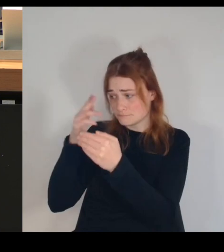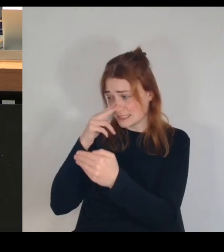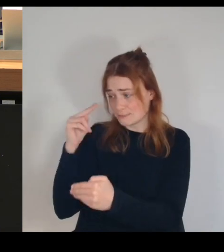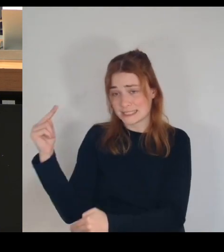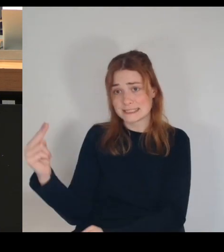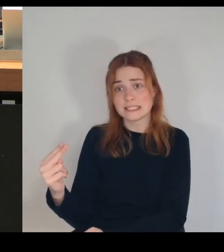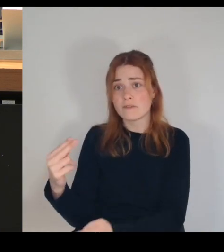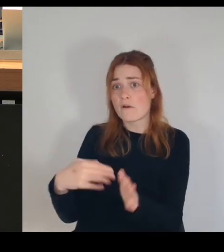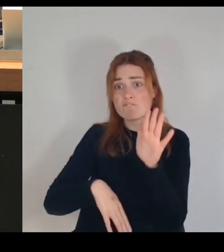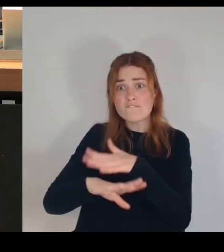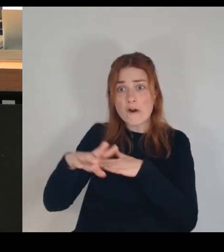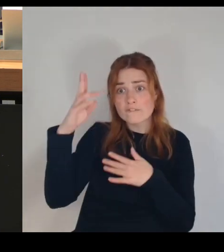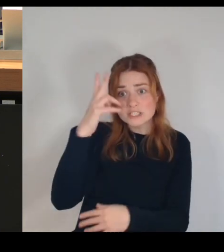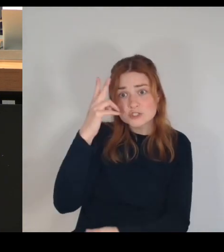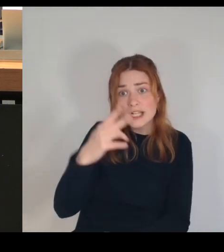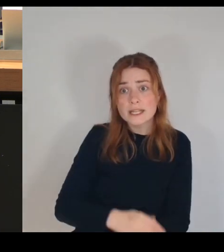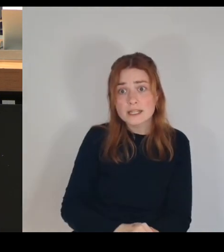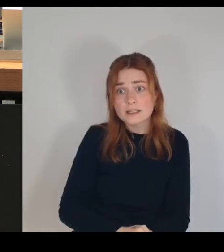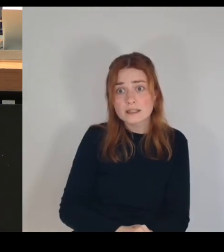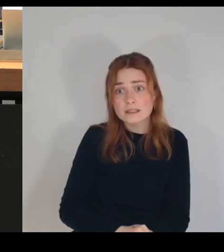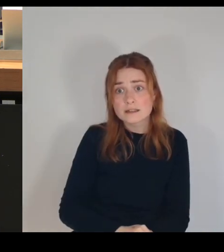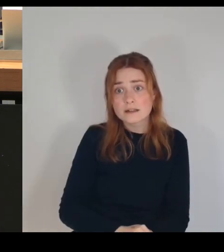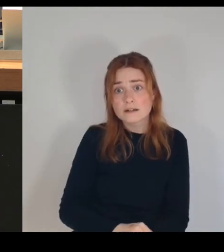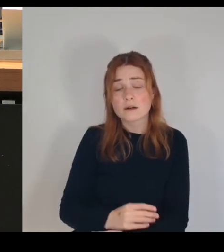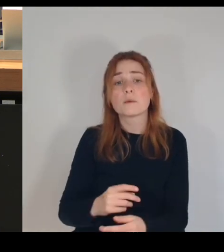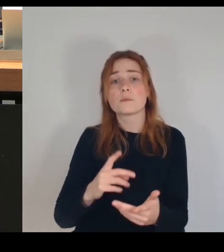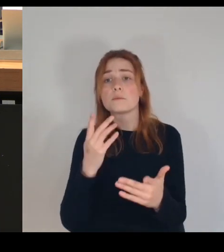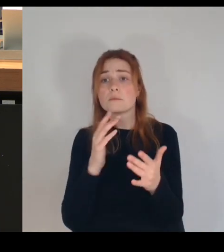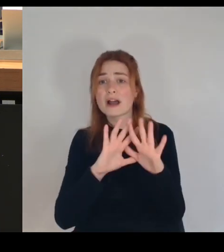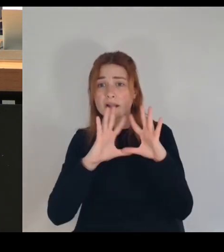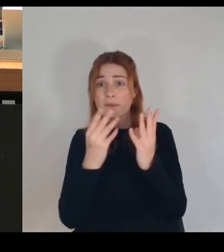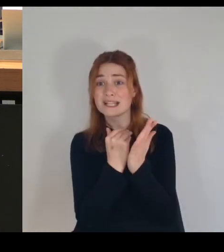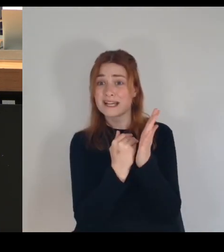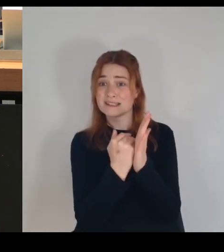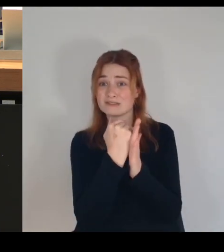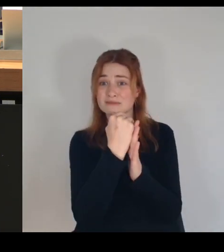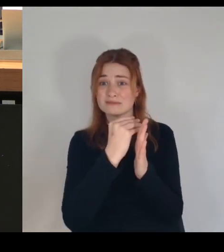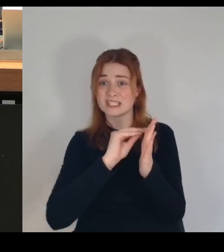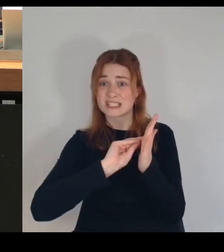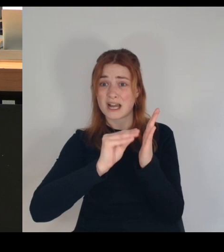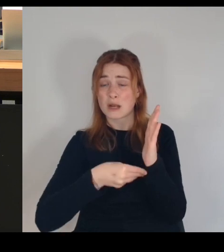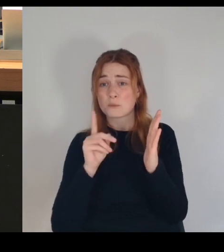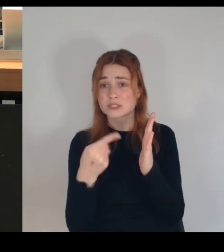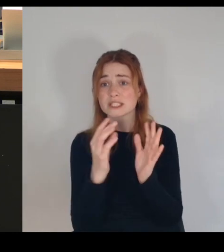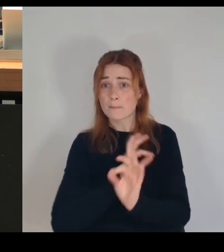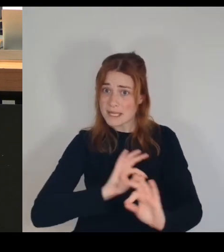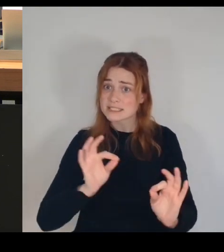Und ich freue mich, dass offensichtlich der neue BVG Vorstand hier auch die Zeichen der Zeit verstanden hat.